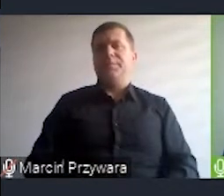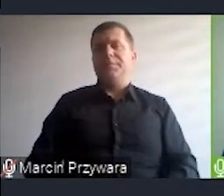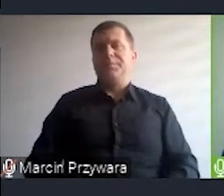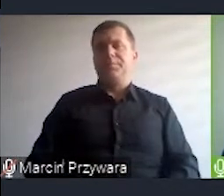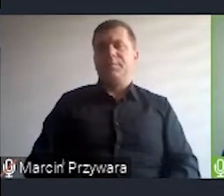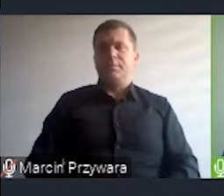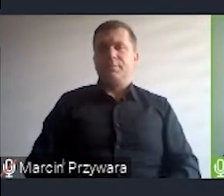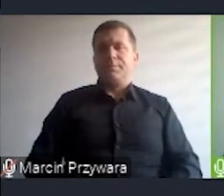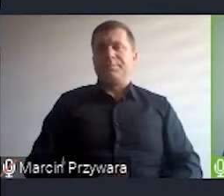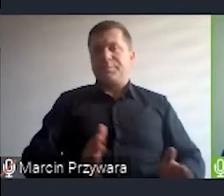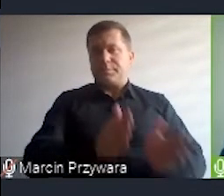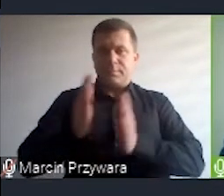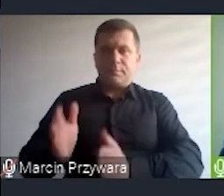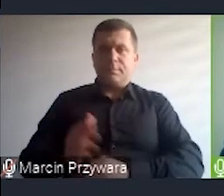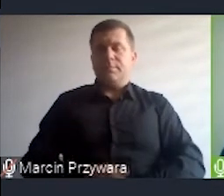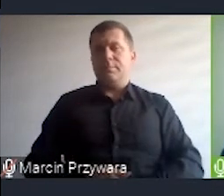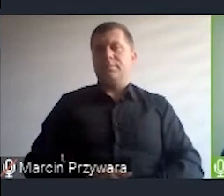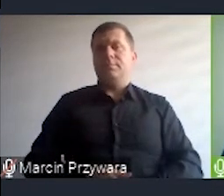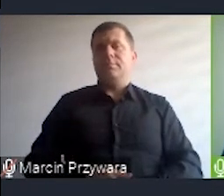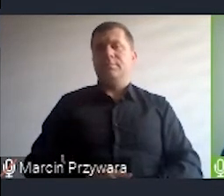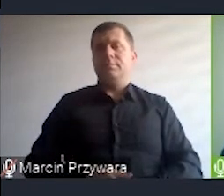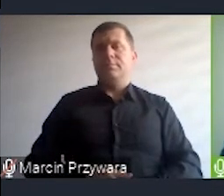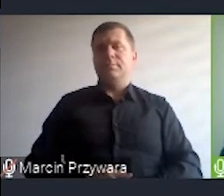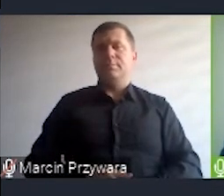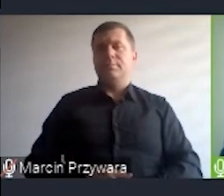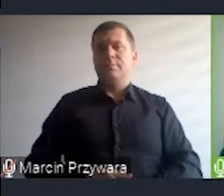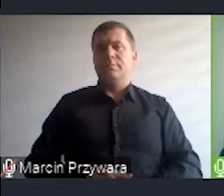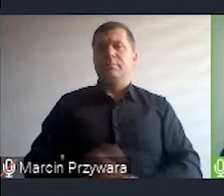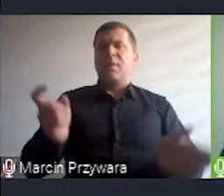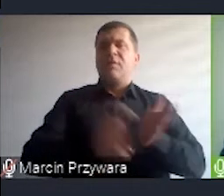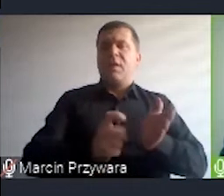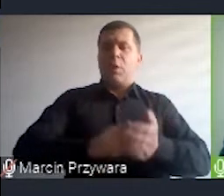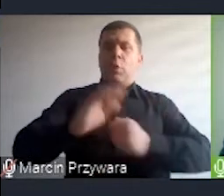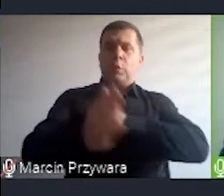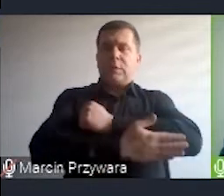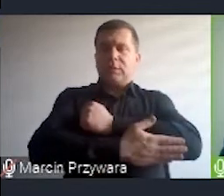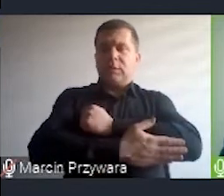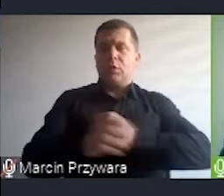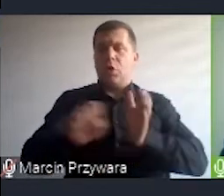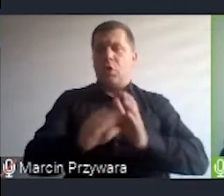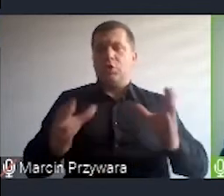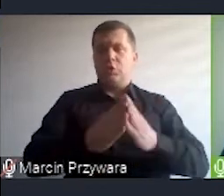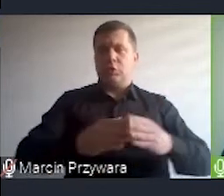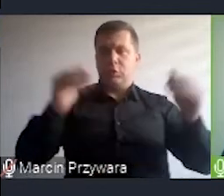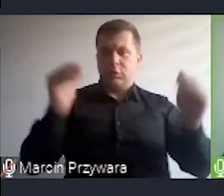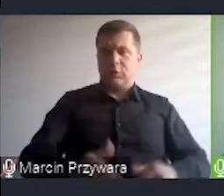Dalej, jeżeli chodzi o wymóg uzasadnienia: od 10 000 złotych netto